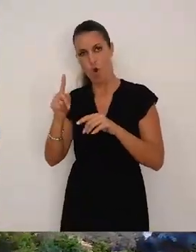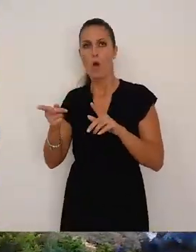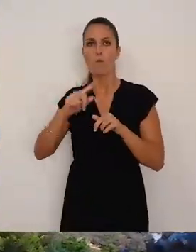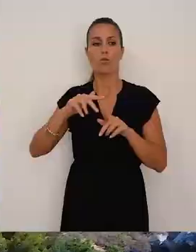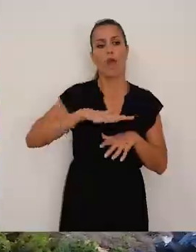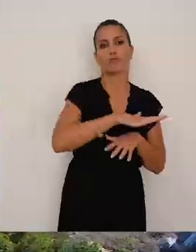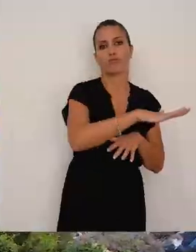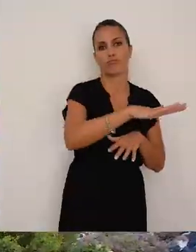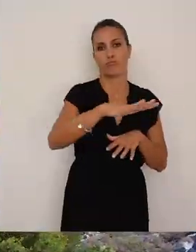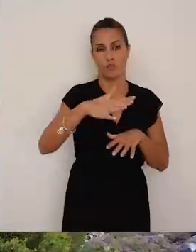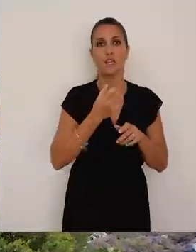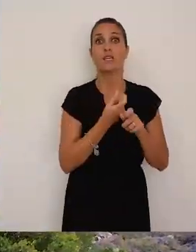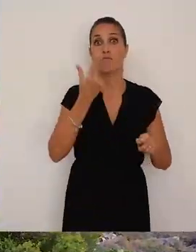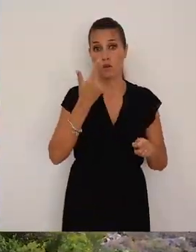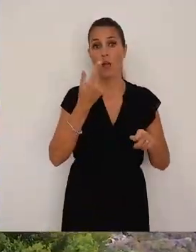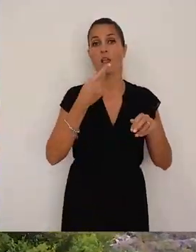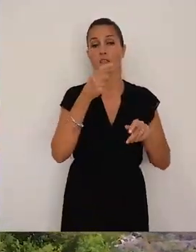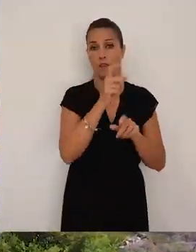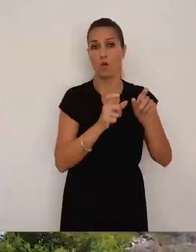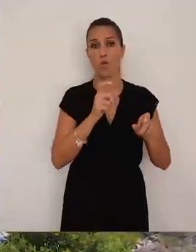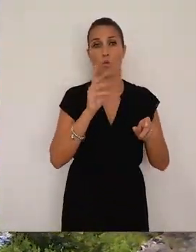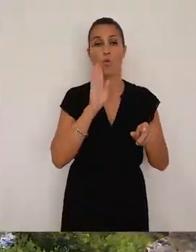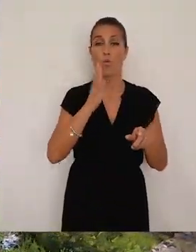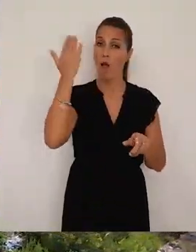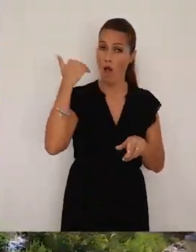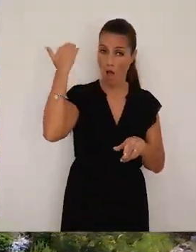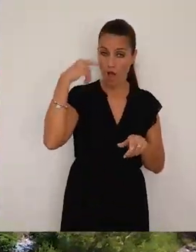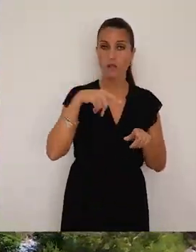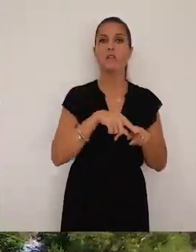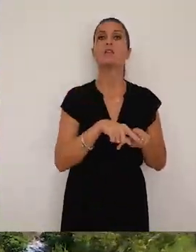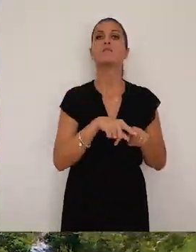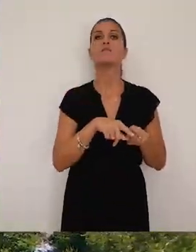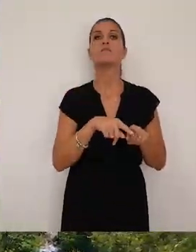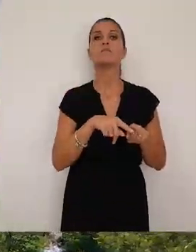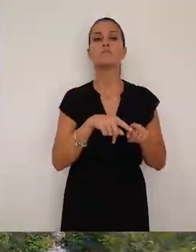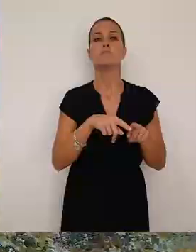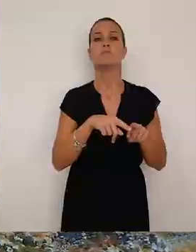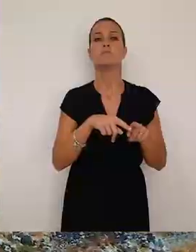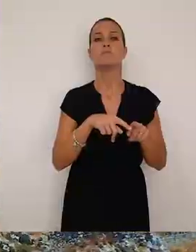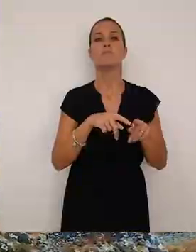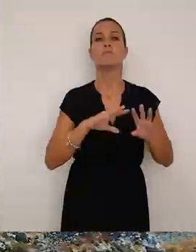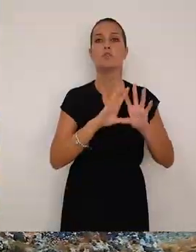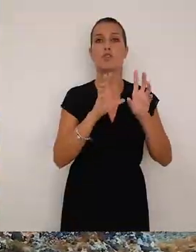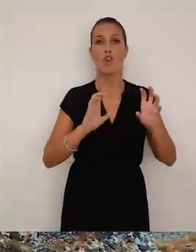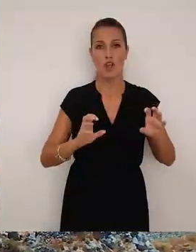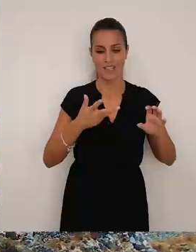dell’antica presenza umana nel territorio di Leuca. Ne sono esempio le grotte disposte lungo i fianchi dei “canaloni” che attraversano